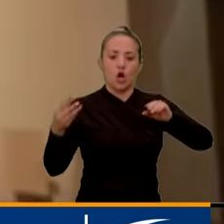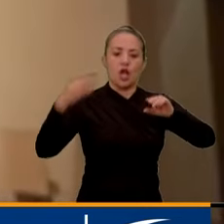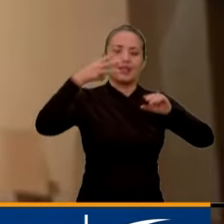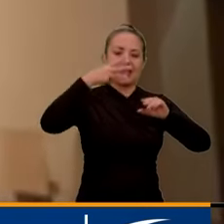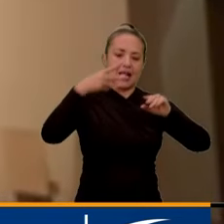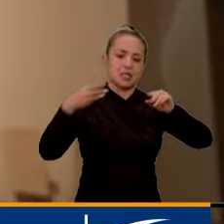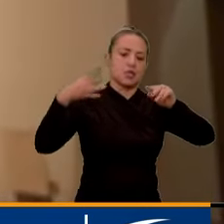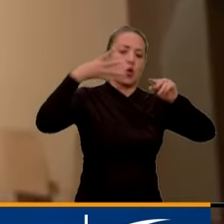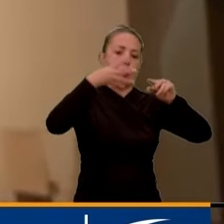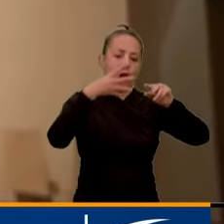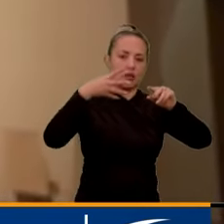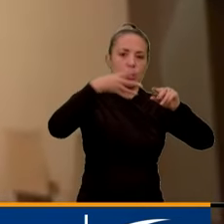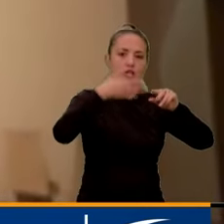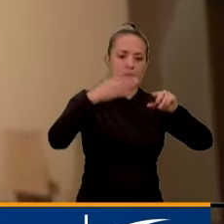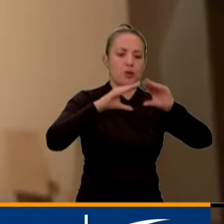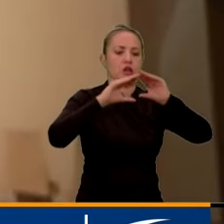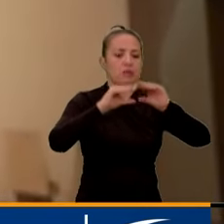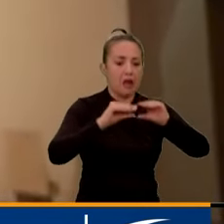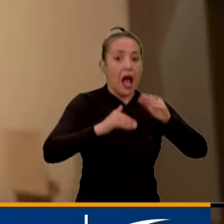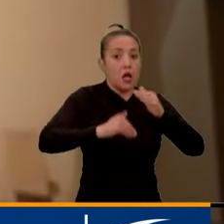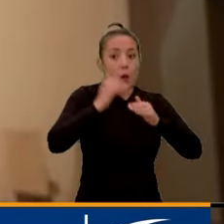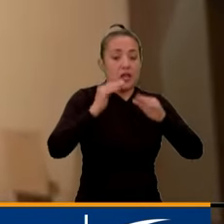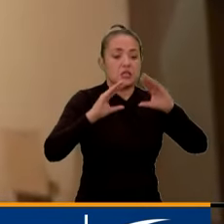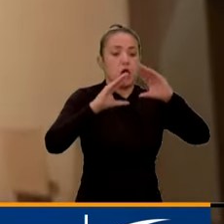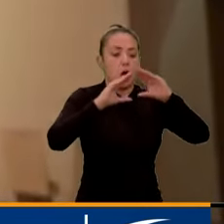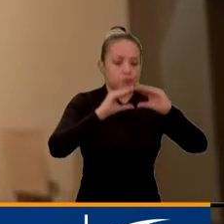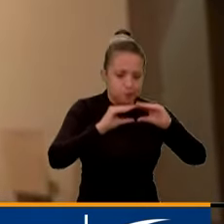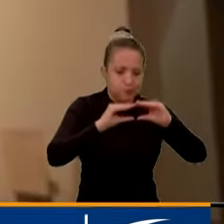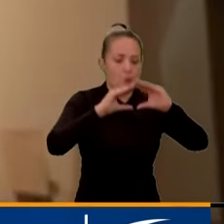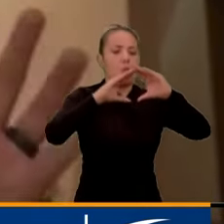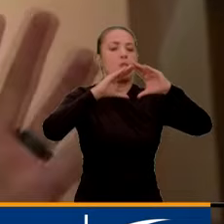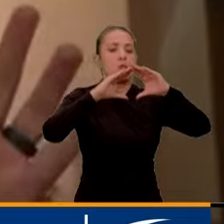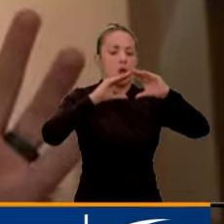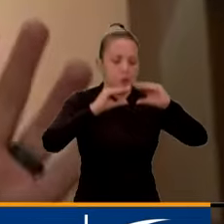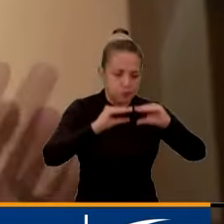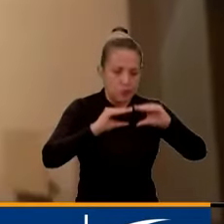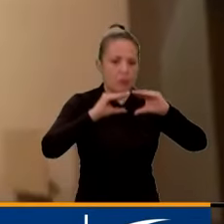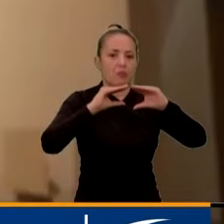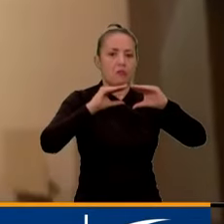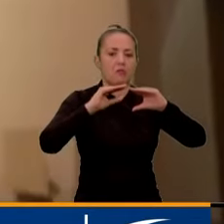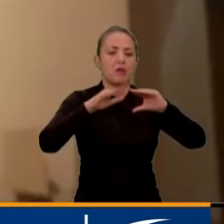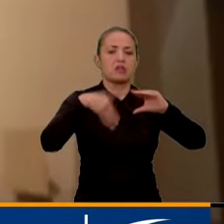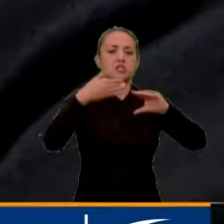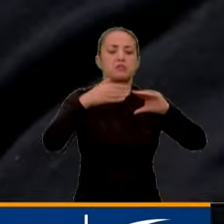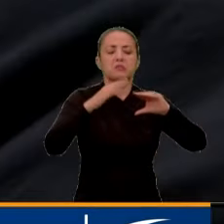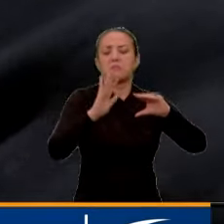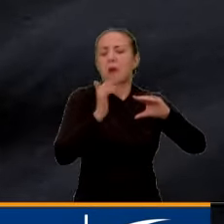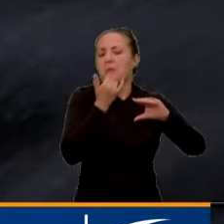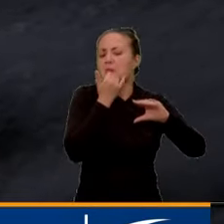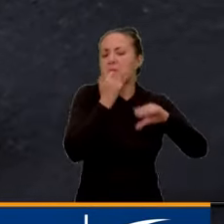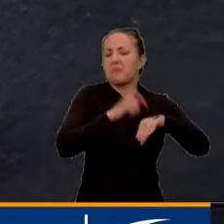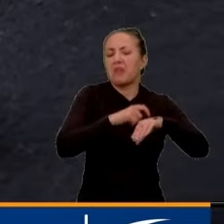yo siento a dos personas me sienta y me devuelve, empieza